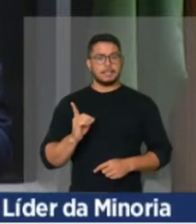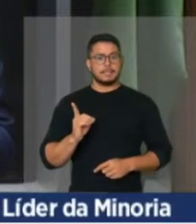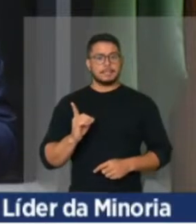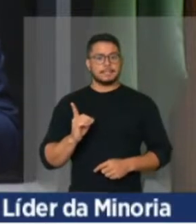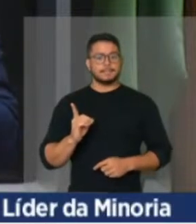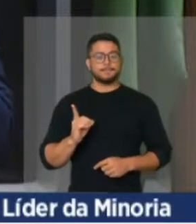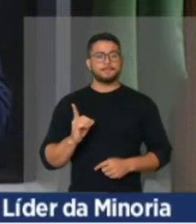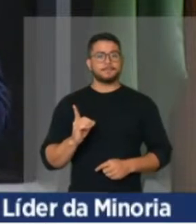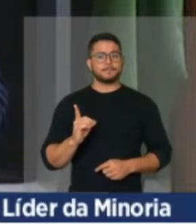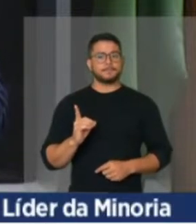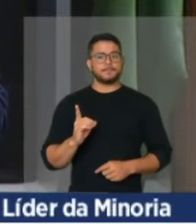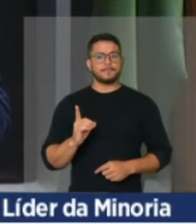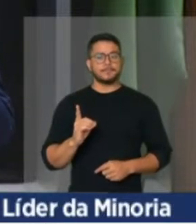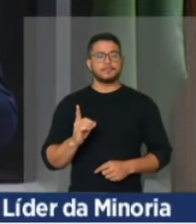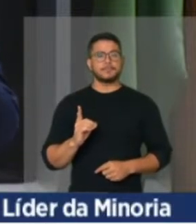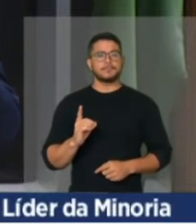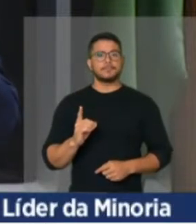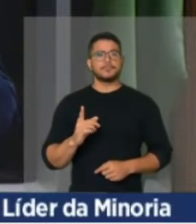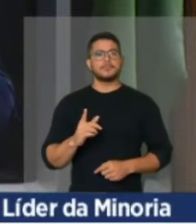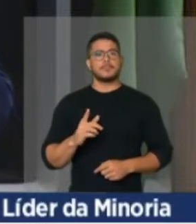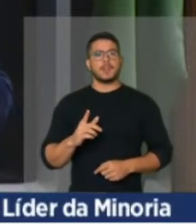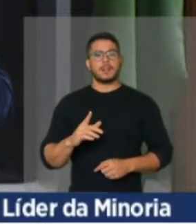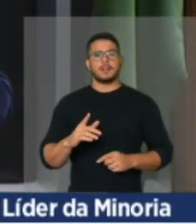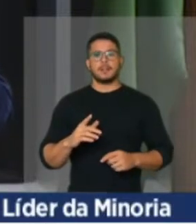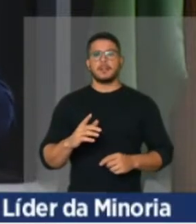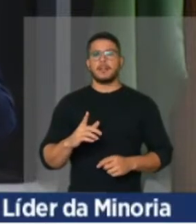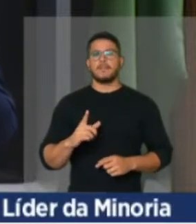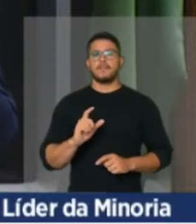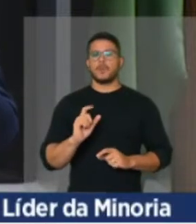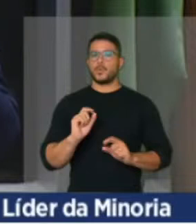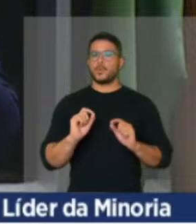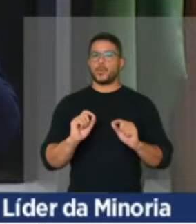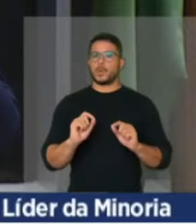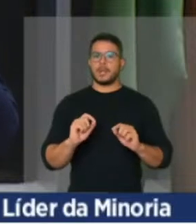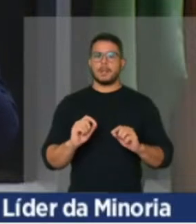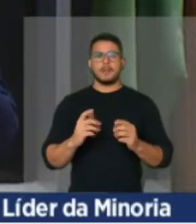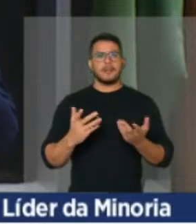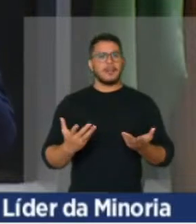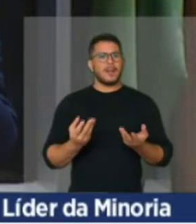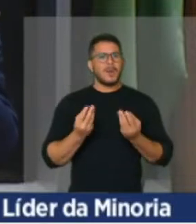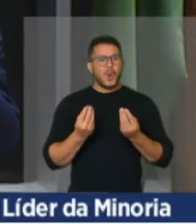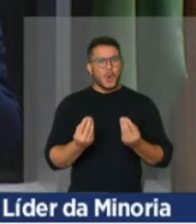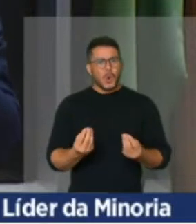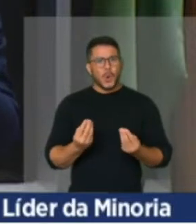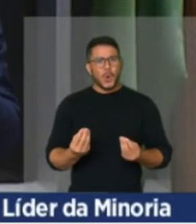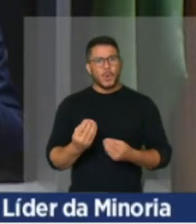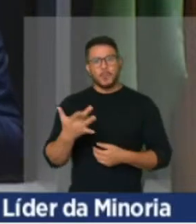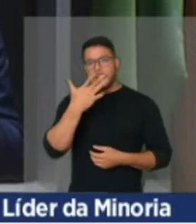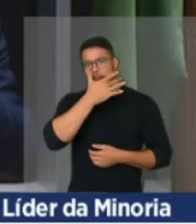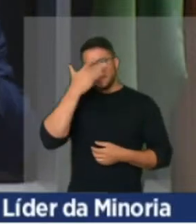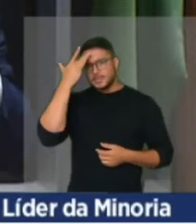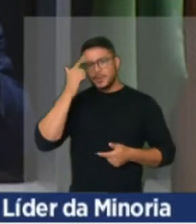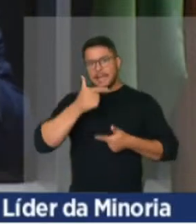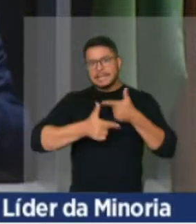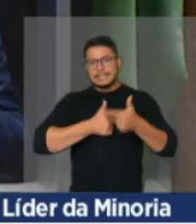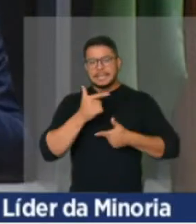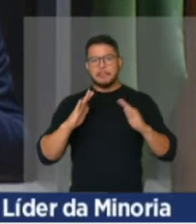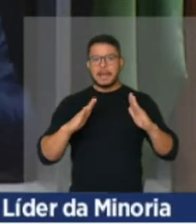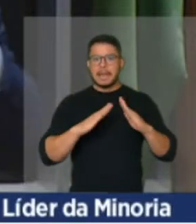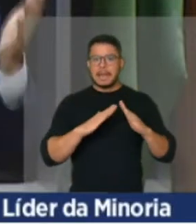PORQUE EMPREGADAS DOMÀSTICAS PODERIAM IR PARA A DISNEYLÂ NDIA, ENTÃO O DÓLAR NÃO PODE SER ACESSÍVEL, O DÓLAR TEM QUE SER ALTO PARA QUE O MINISTRO DA ECONOMIA, COM